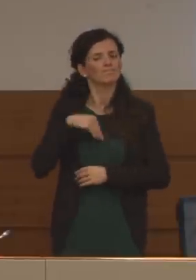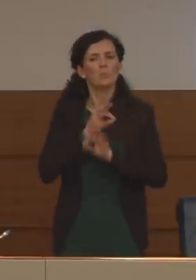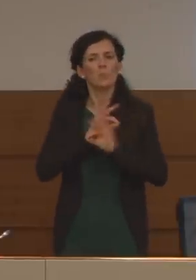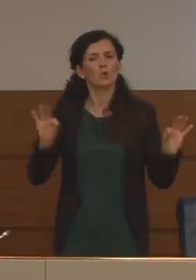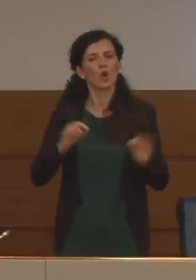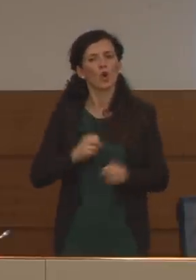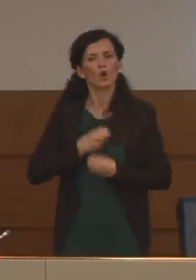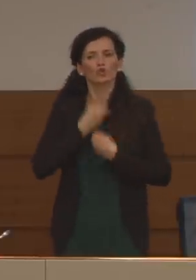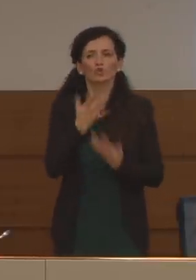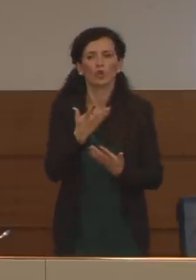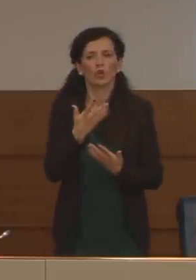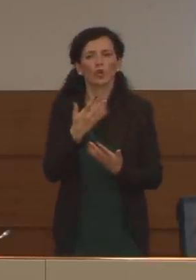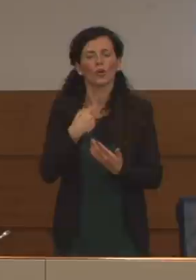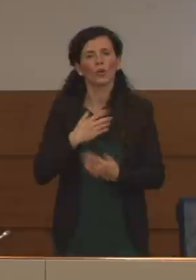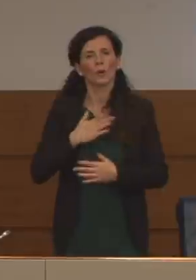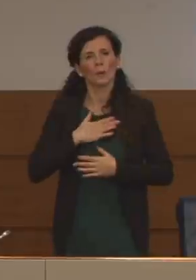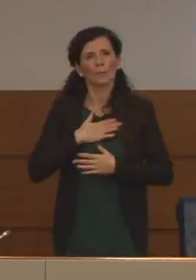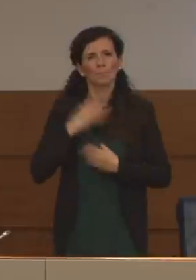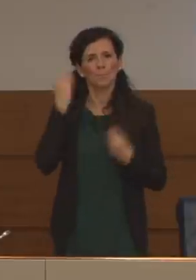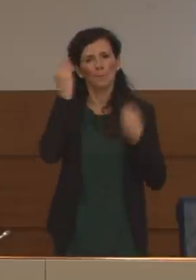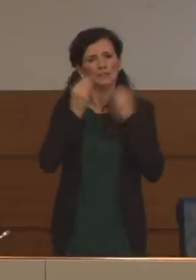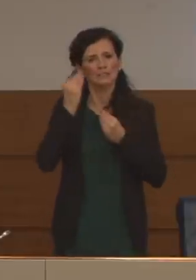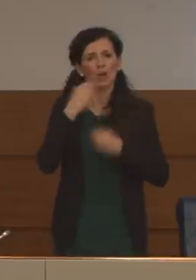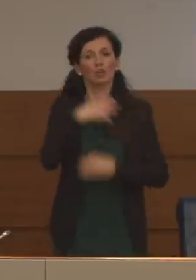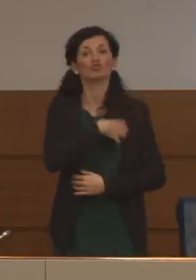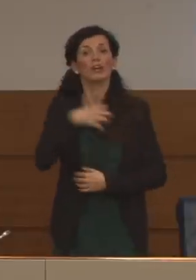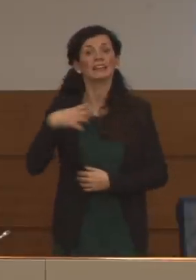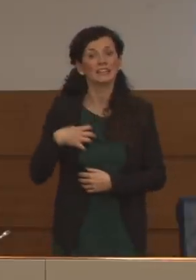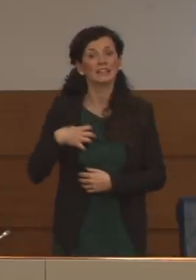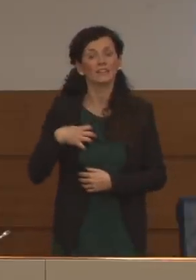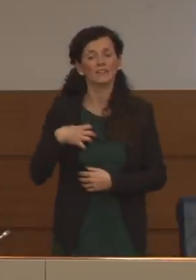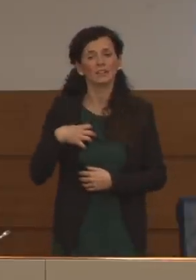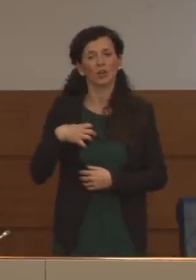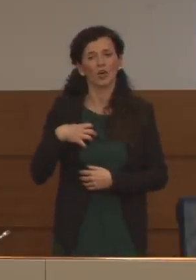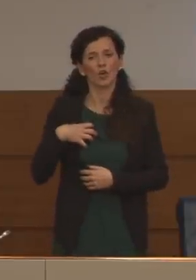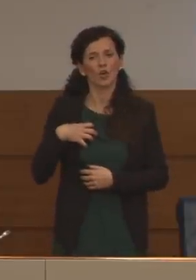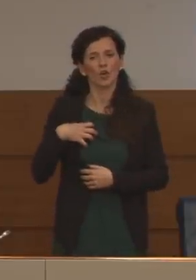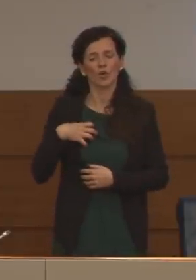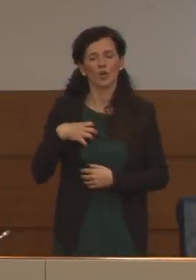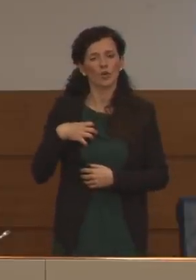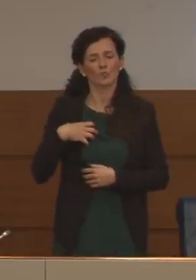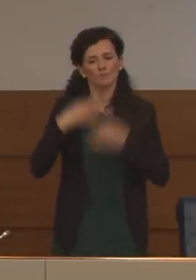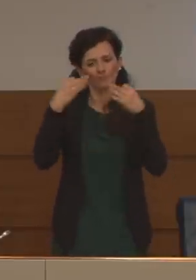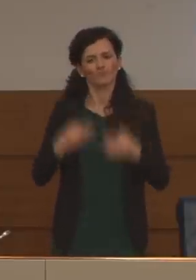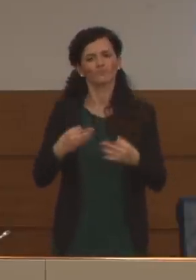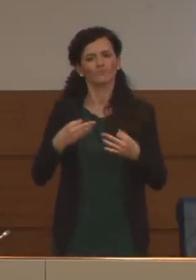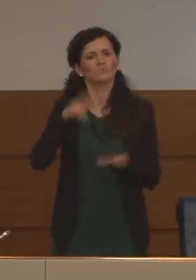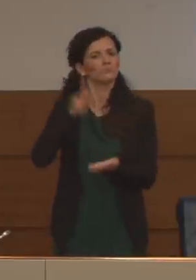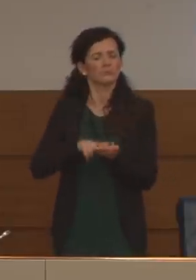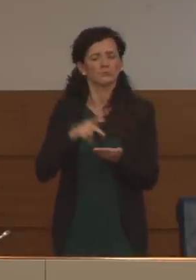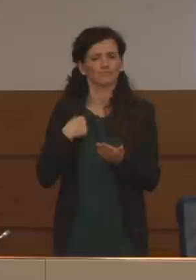di dare una interpretazione scientificamente sostenuta da evidenze.